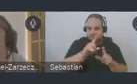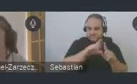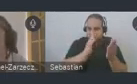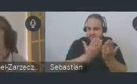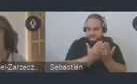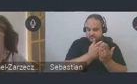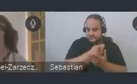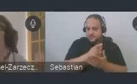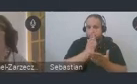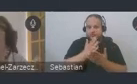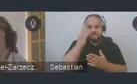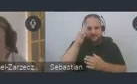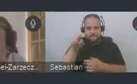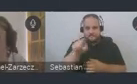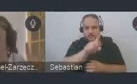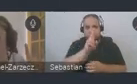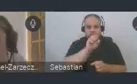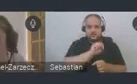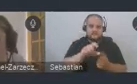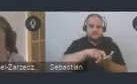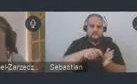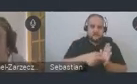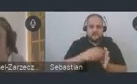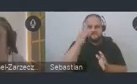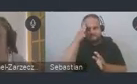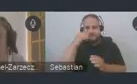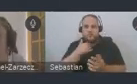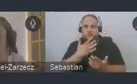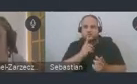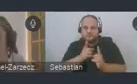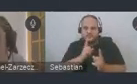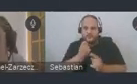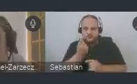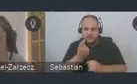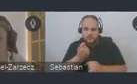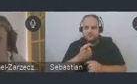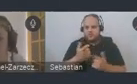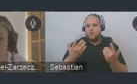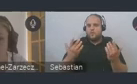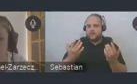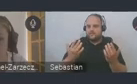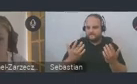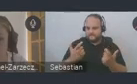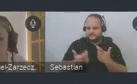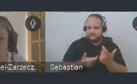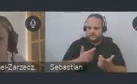I oni już wiedzą, kto jest na sali, już zabrali głos. Wtedy jest im łatwiej zrobić takie ćwiczenie.